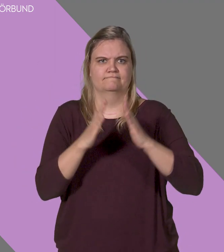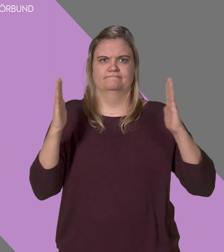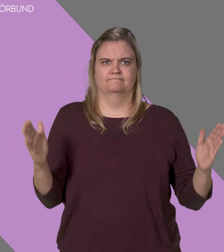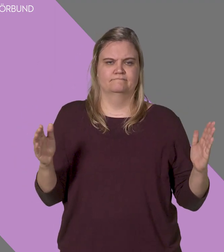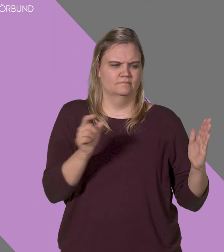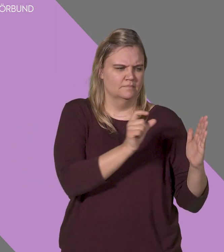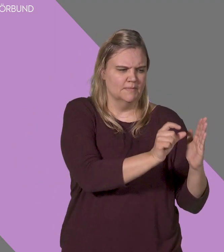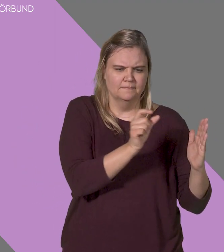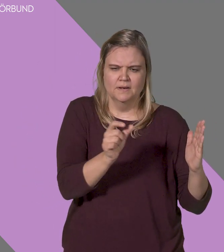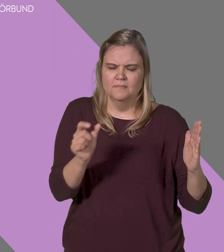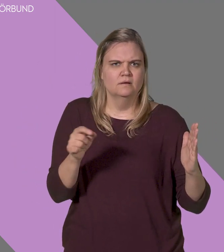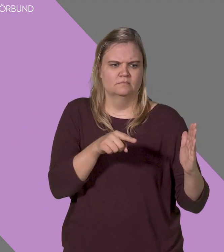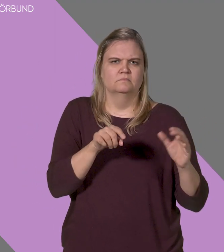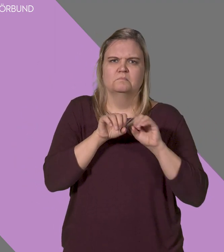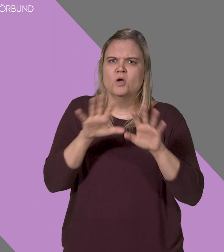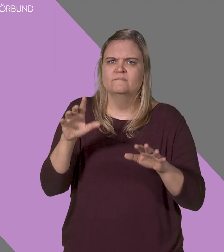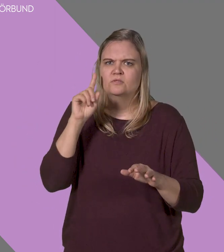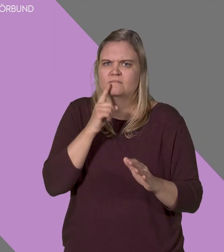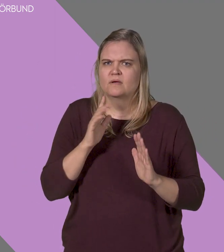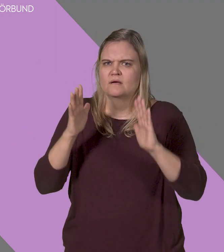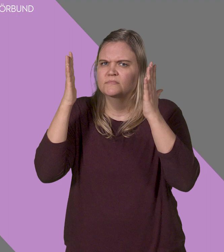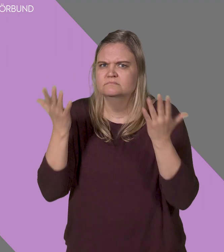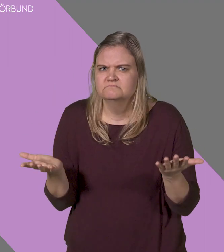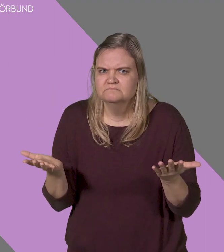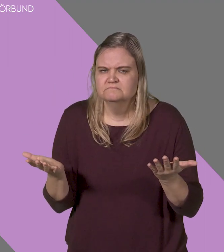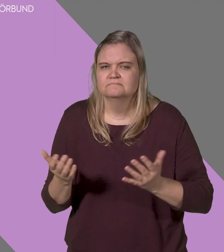Vilka faktorer påverkade dövas liv?